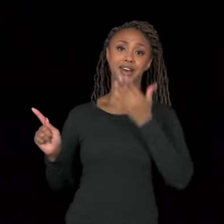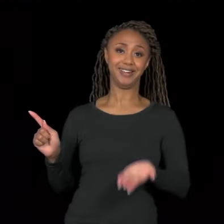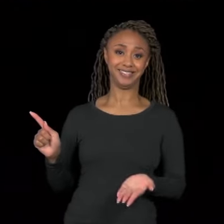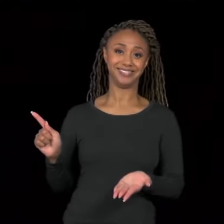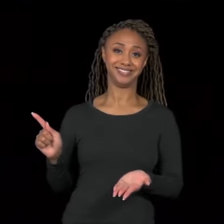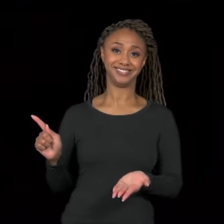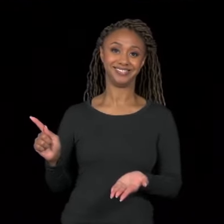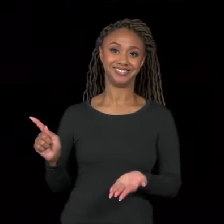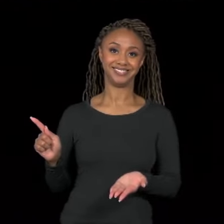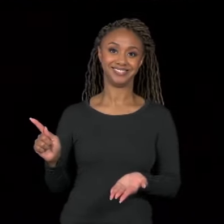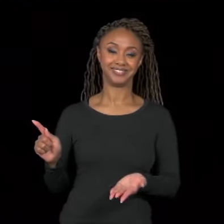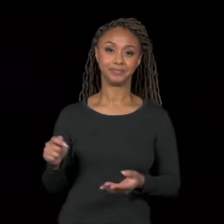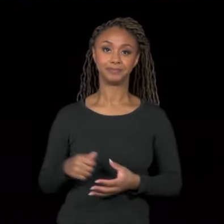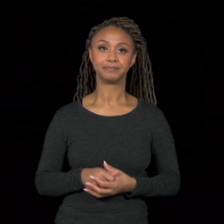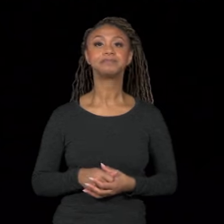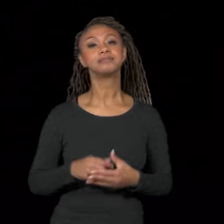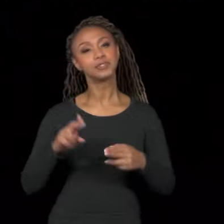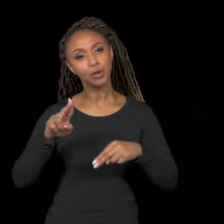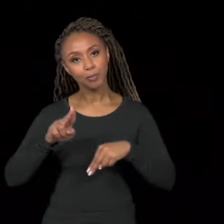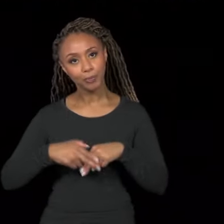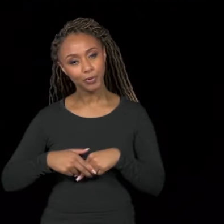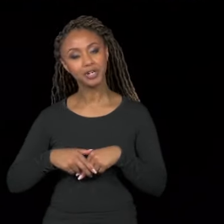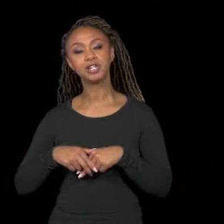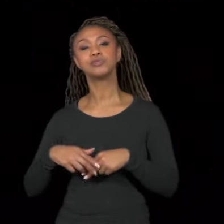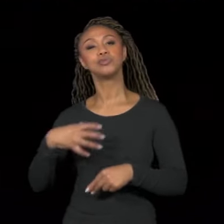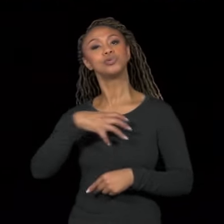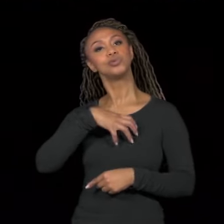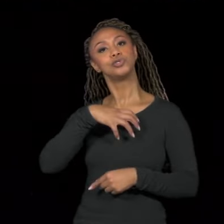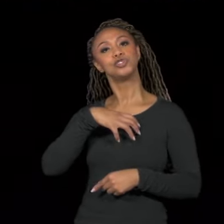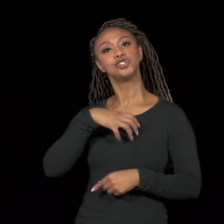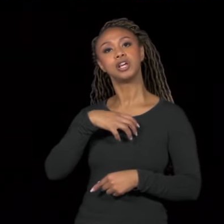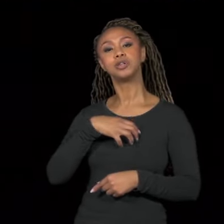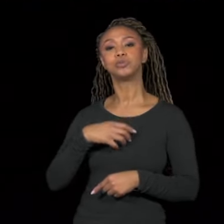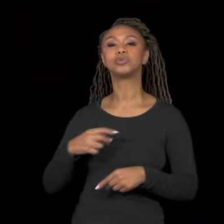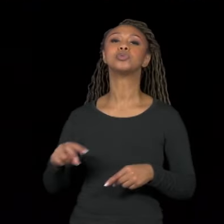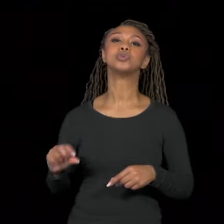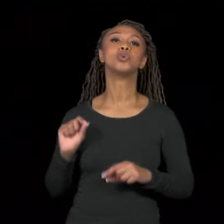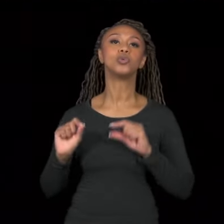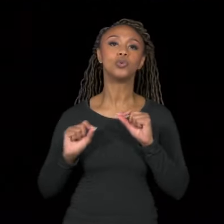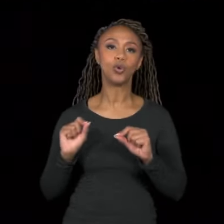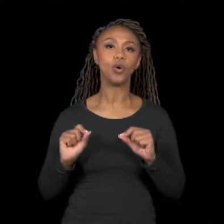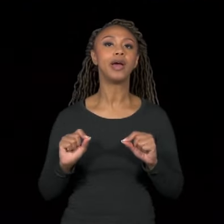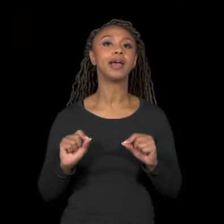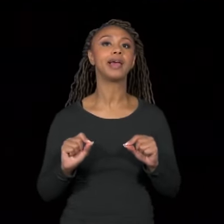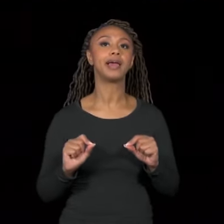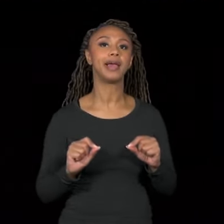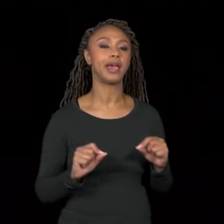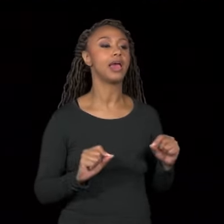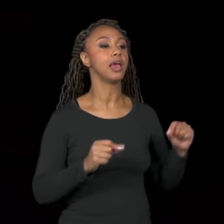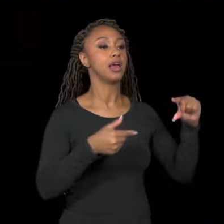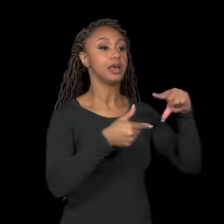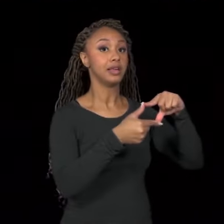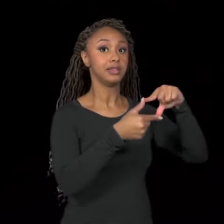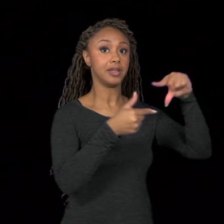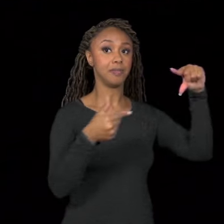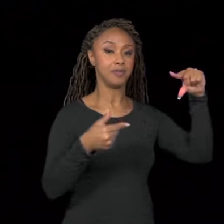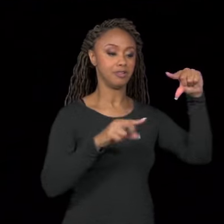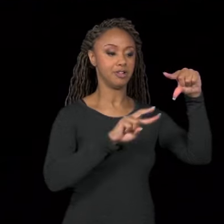TEM A RESTRIÇÃO TOTAL. ENTÃO, A RESTRIÇÃO TOTAL E A RESTRIÇÃO PARCIAL, É PARA MOSTRAR QUANDO É